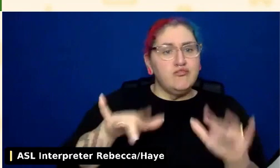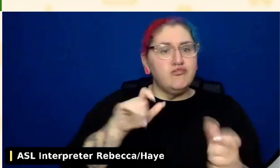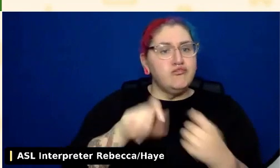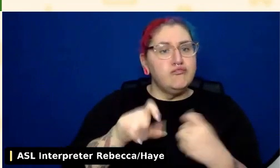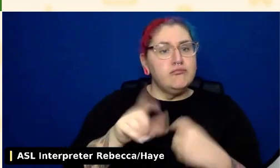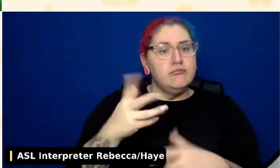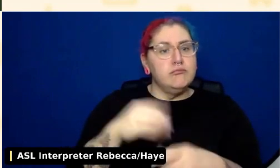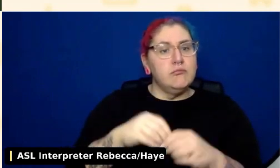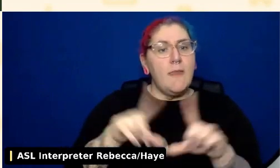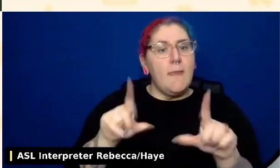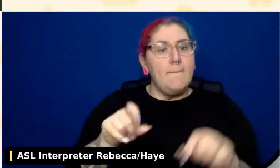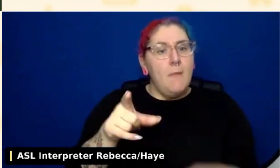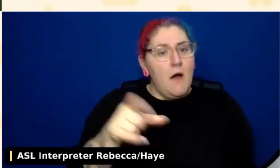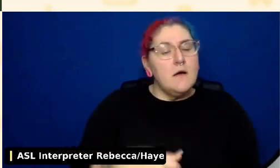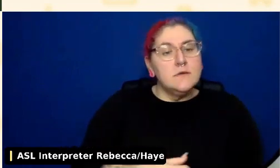en la caja para que podamos tenerlo.